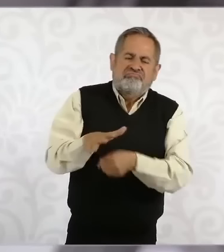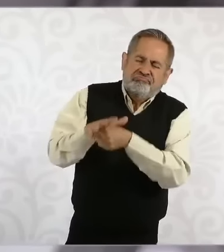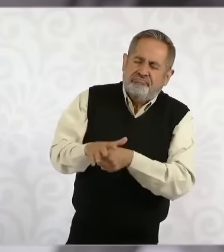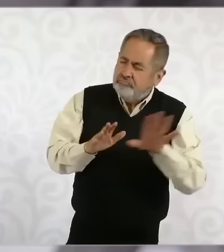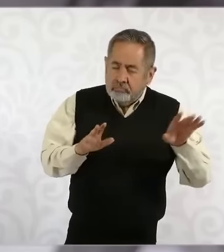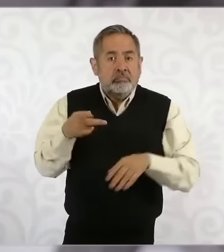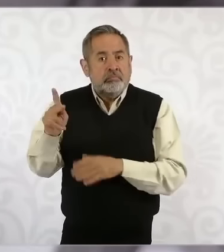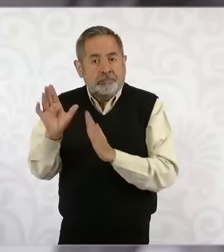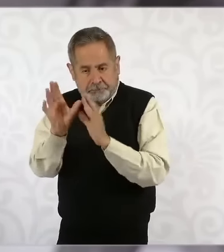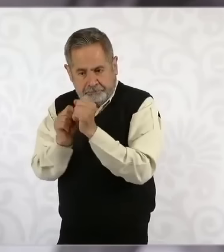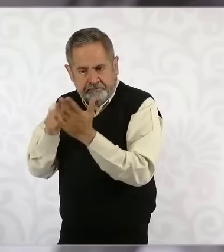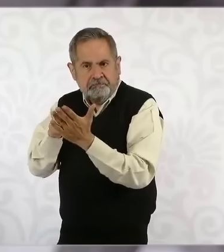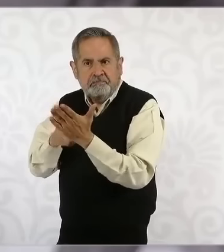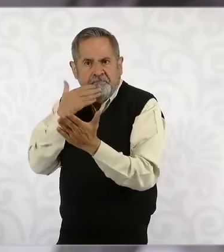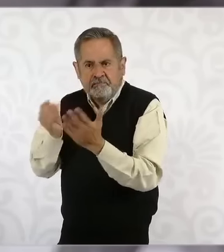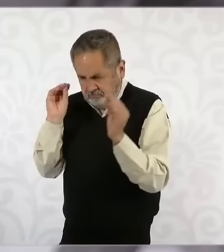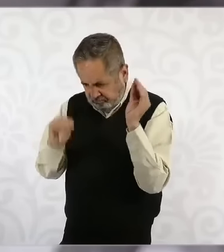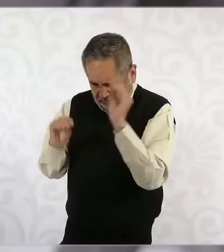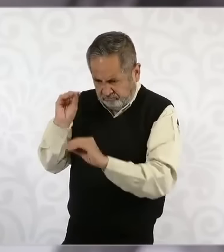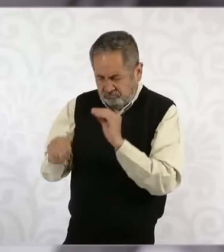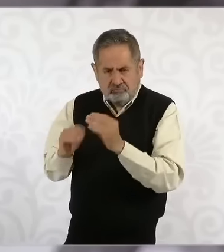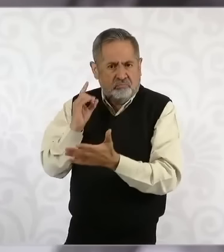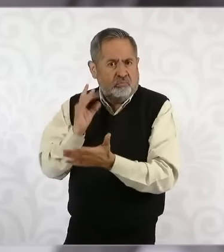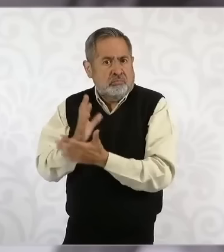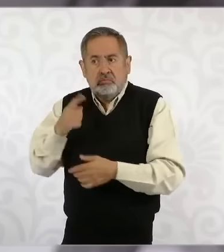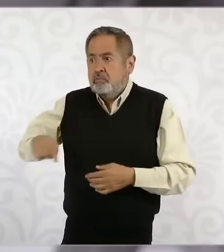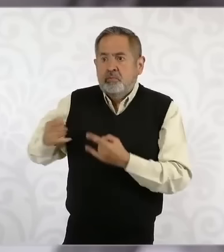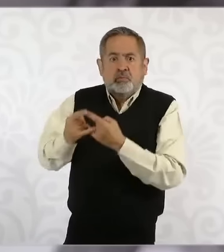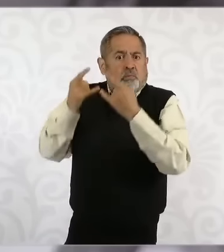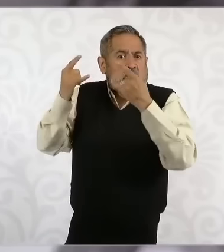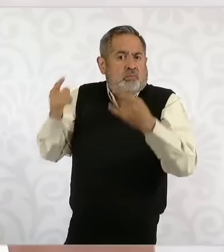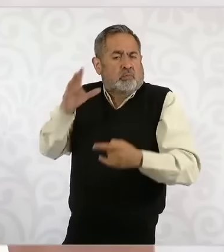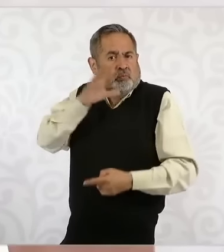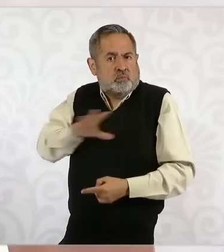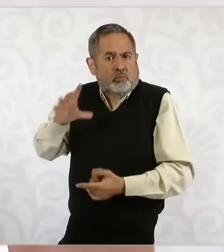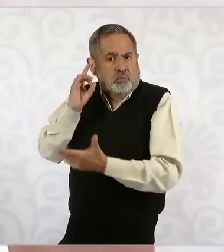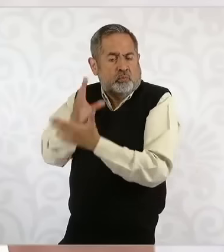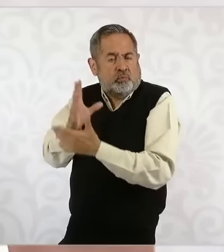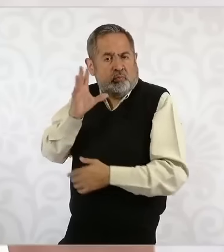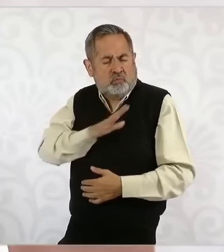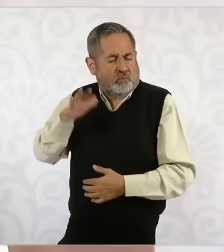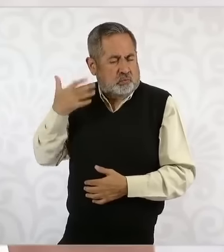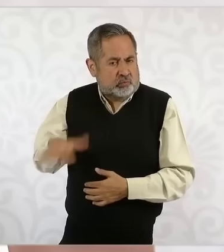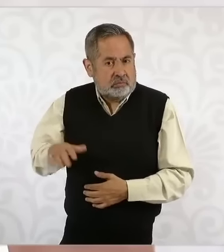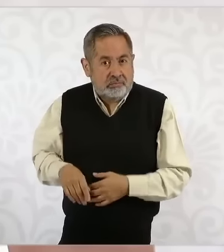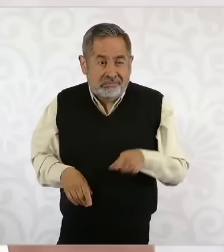pero es única nuestra historia, muy difícil que la ultraderecha se inserte